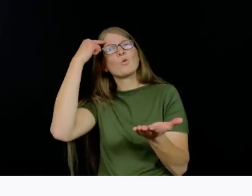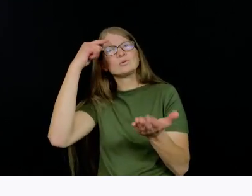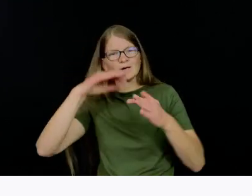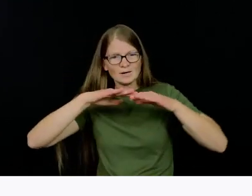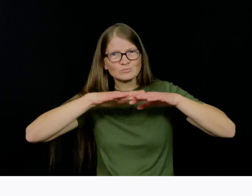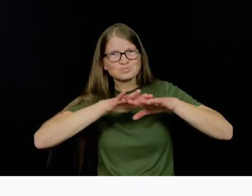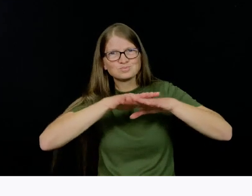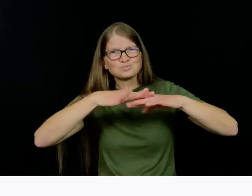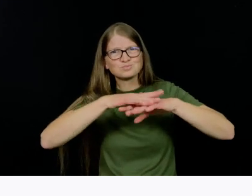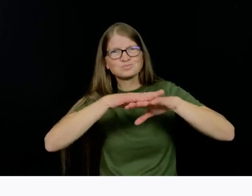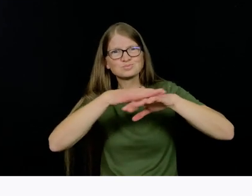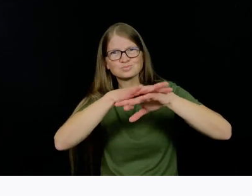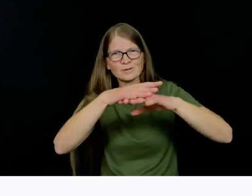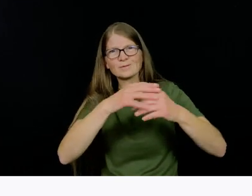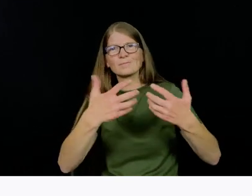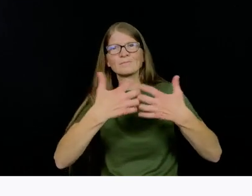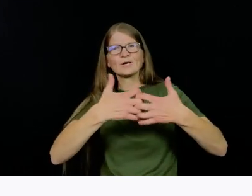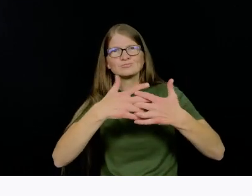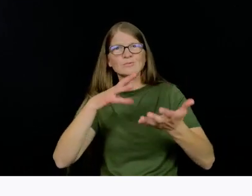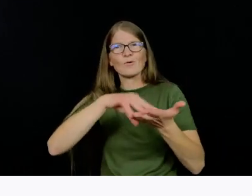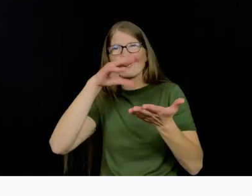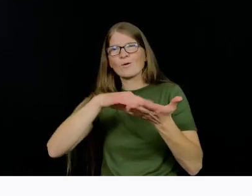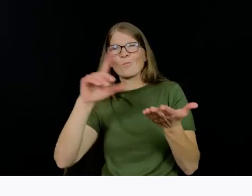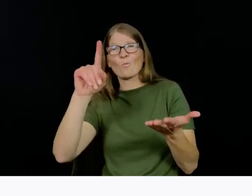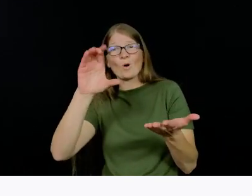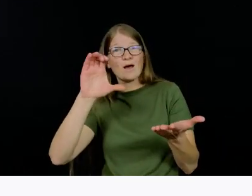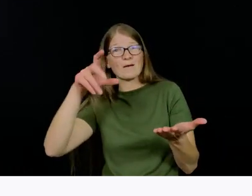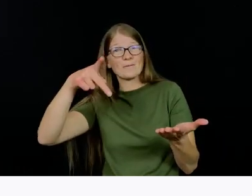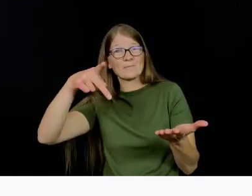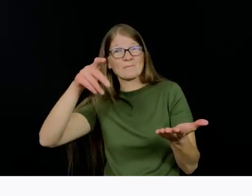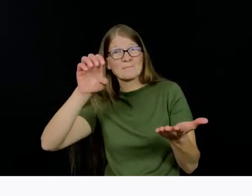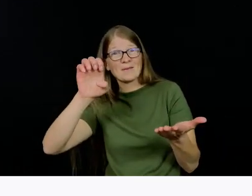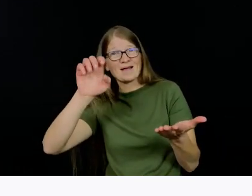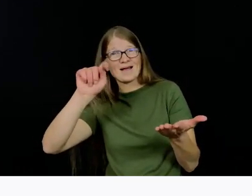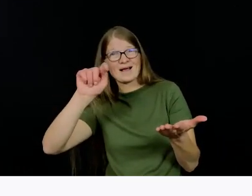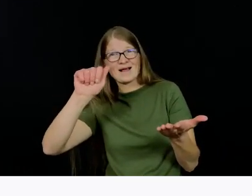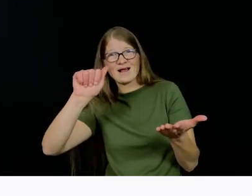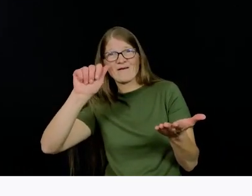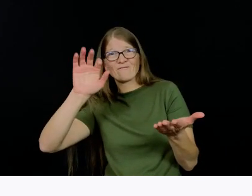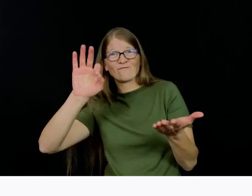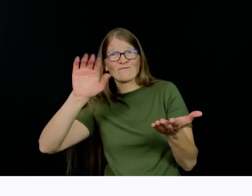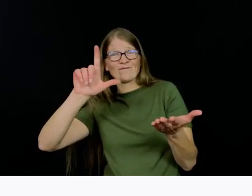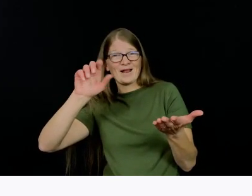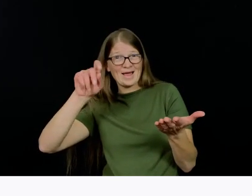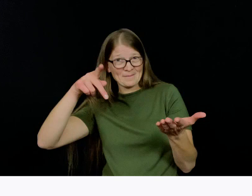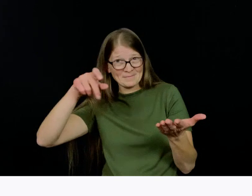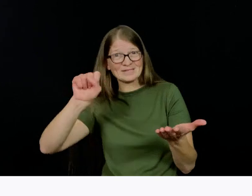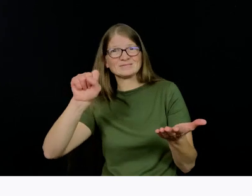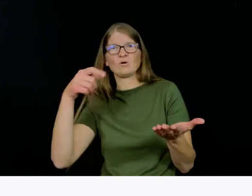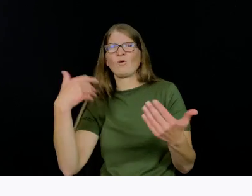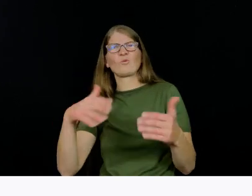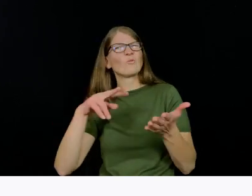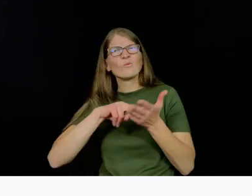أحدث بودات TPU السحابية لدينا قادرة على أكثر من 100 بيتا فلوب ولشرح هذا الأمر بشكل أكبر